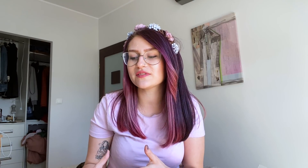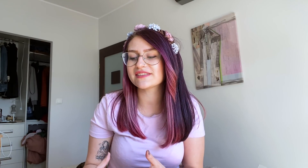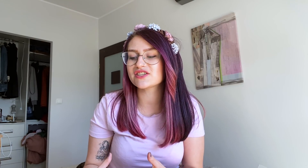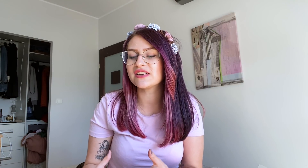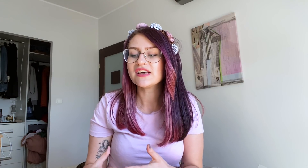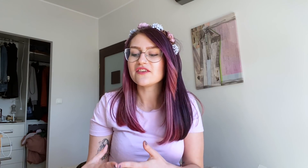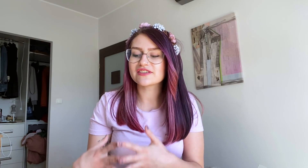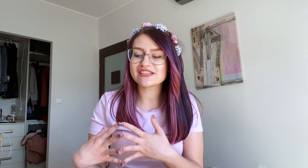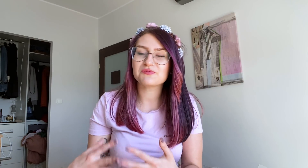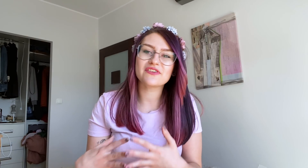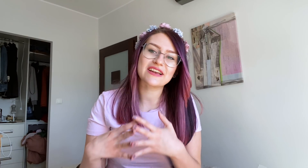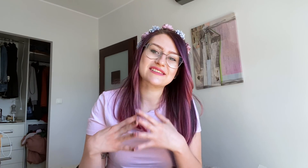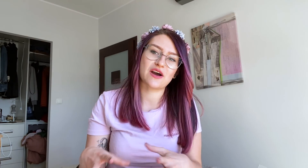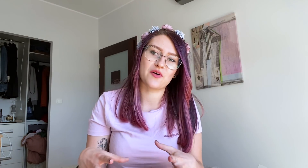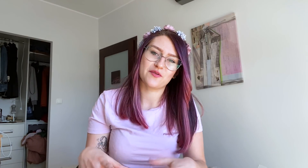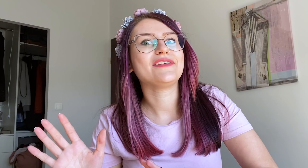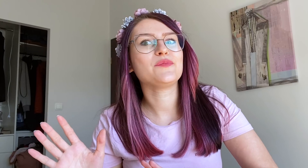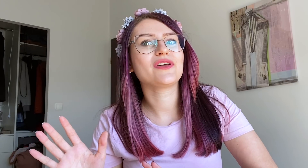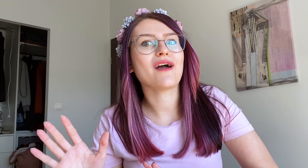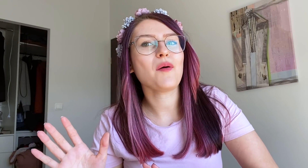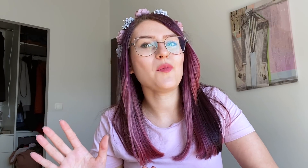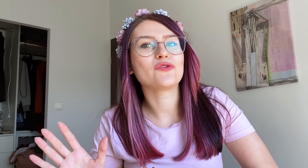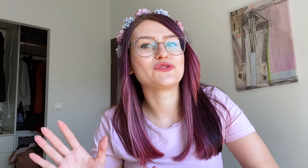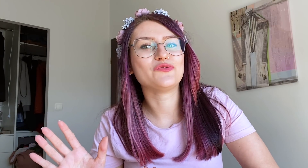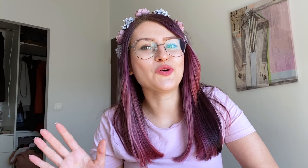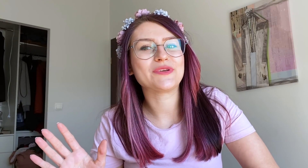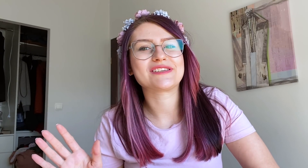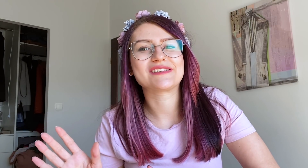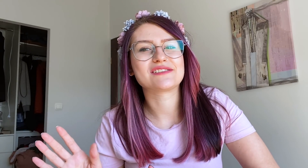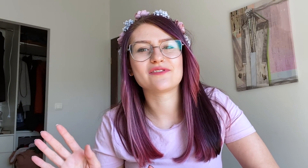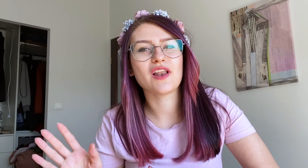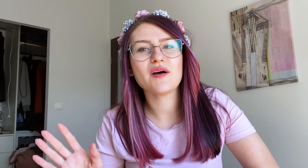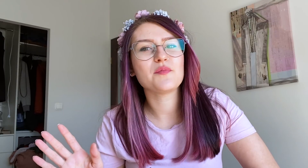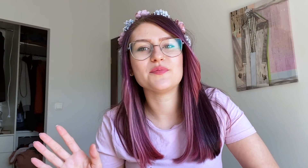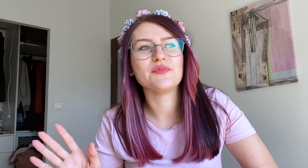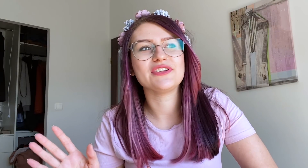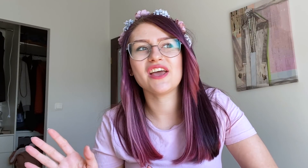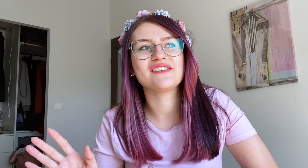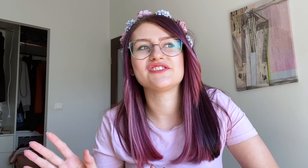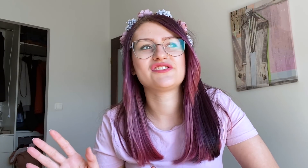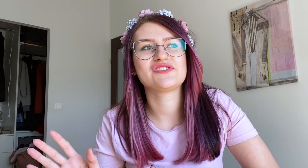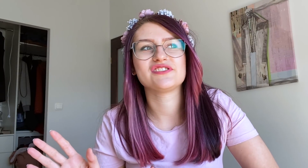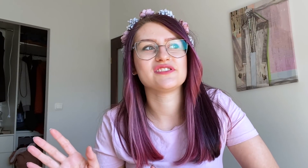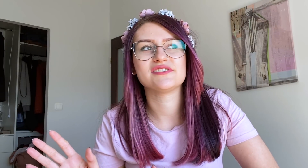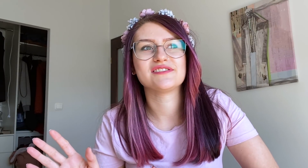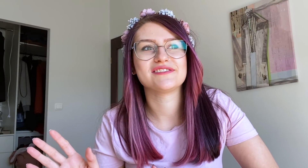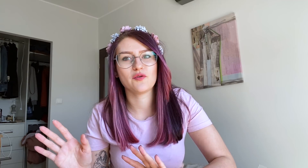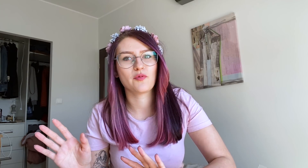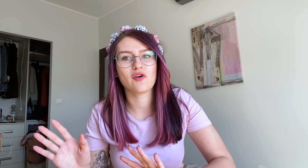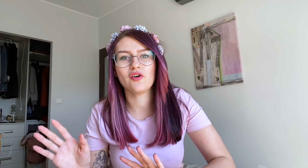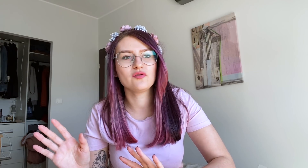to znaczy, wszystkie się powykręcały. Nie migałam od dwóch miesięcy, wolałabym nie iść do pokoju,